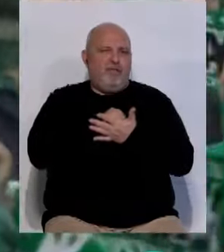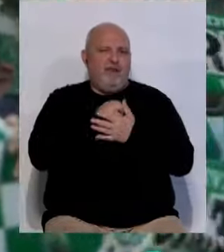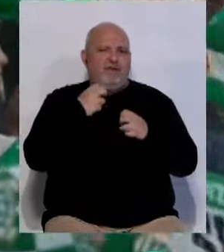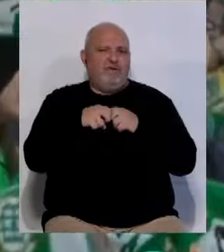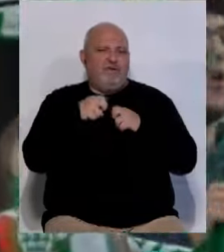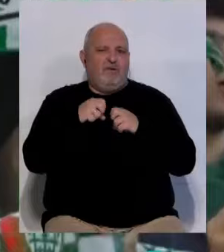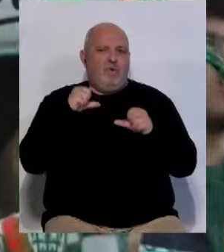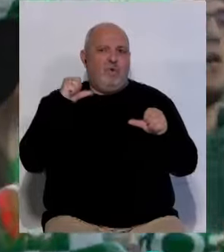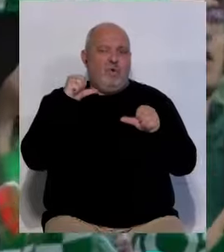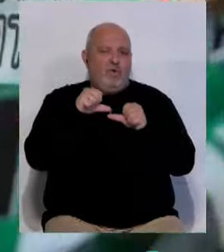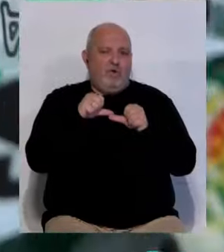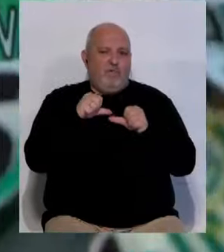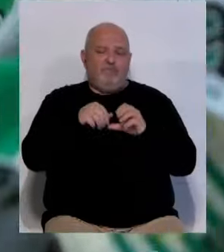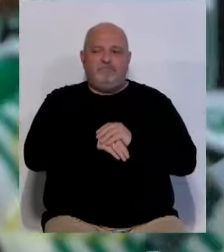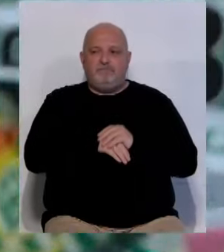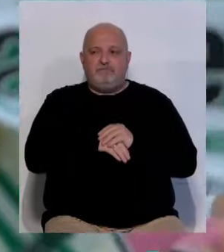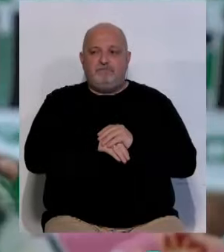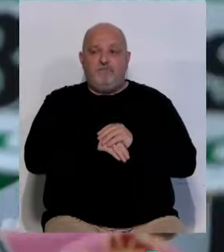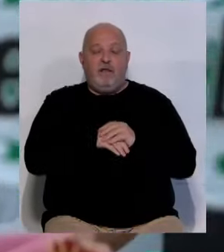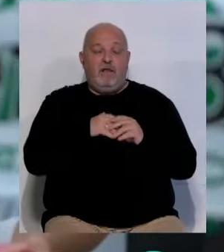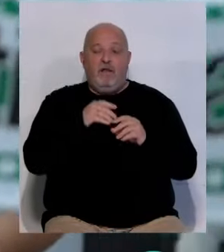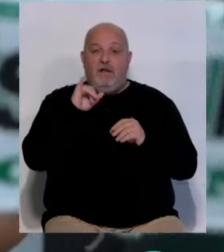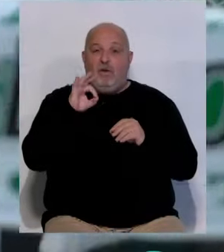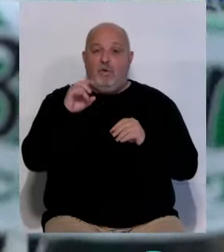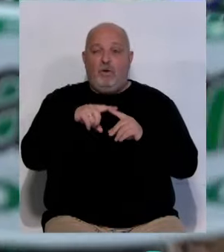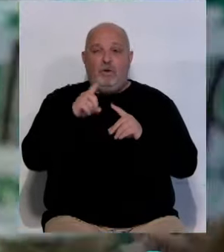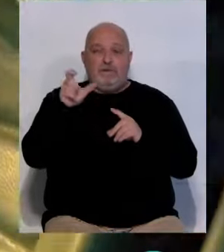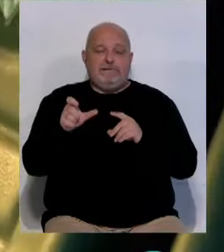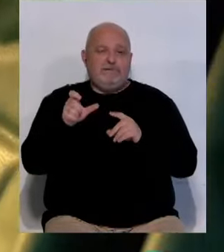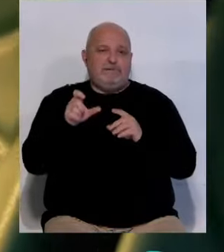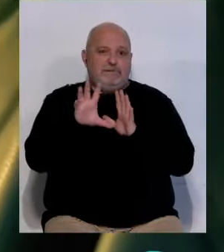arrastrando el conjunto verde y blanco pues perder ahora mismo a su jugador a su estandarte la verdad